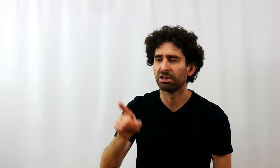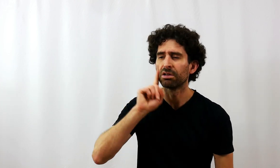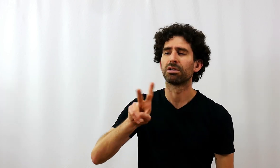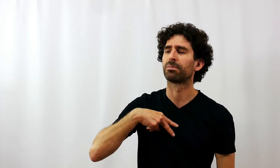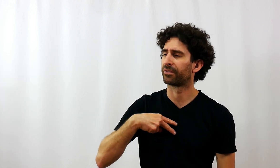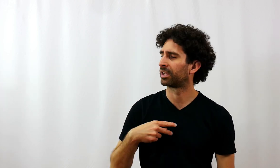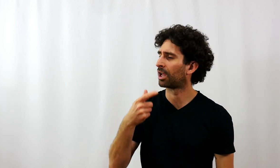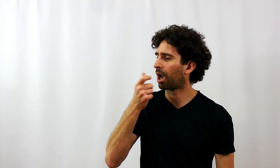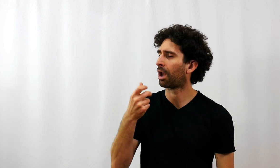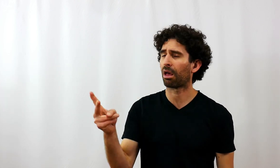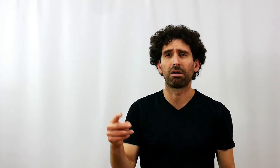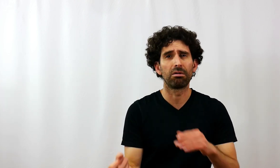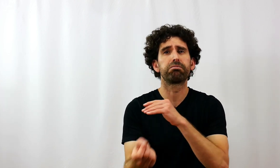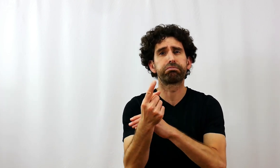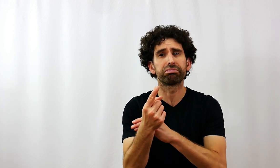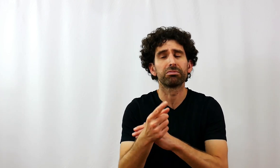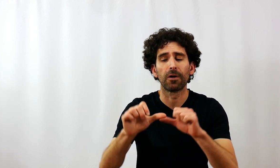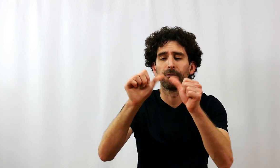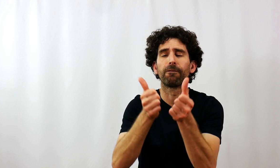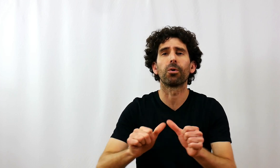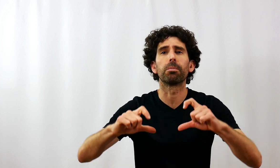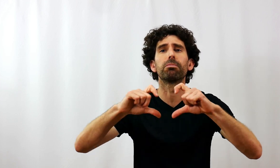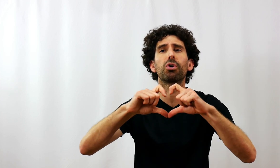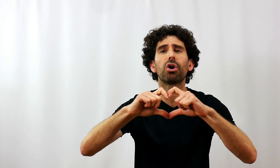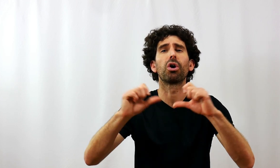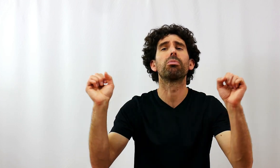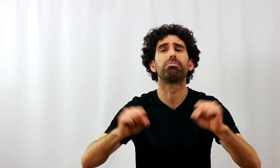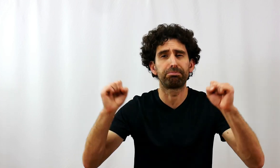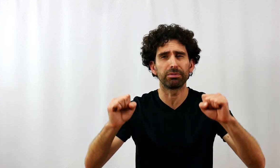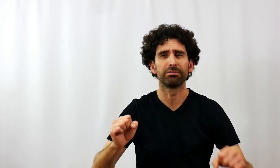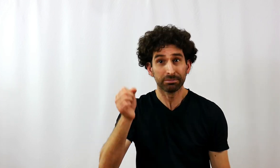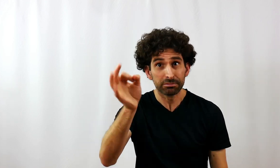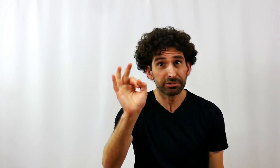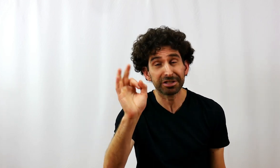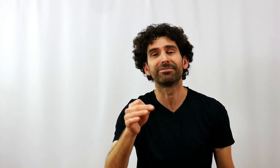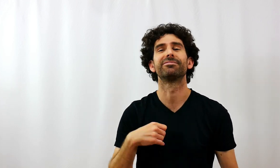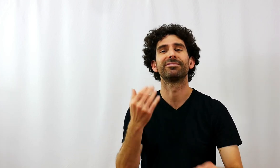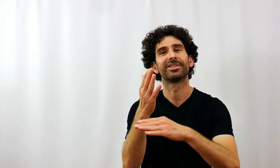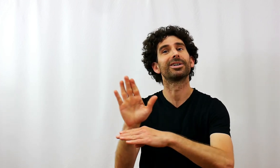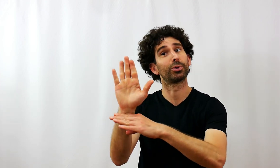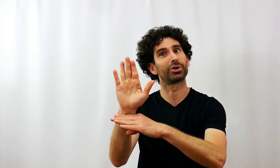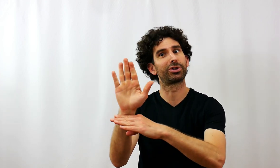La langue de ma fille est originale ! Elle peut être en forme de coeur. Si, si, je te montre.